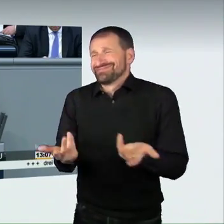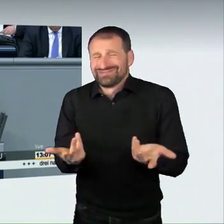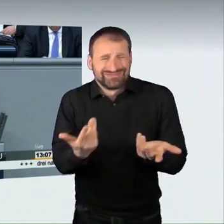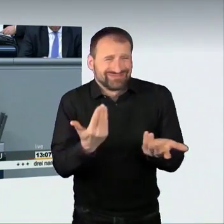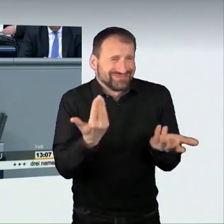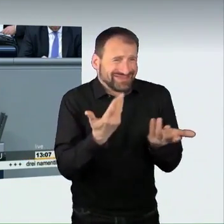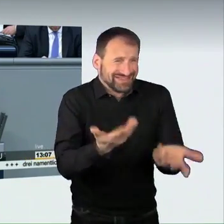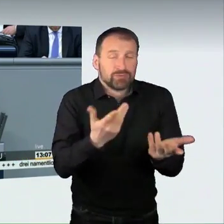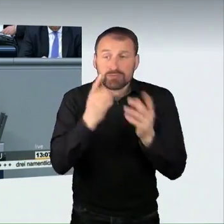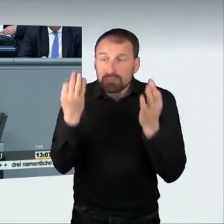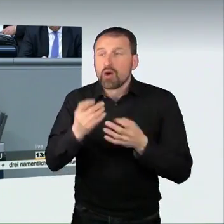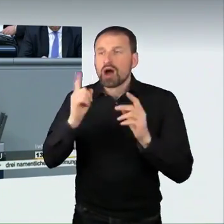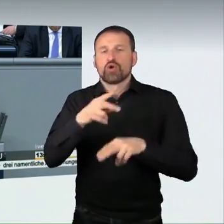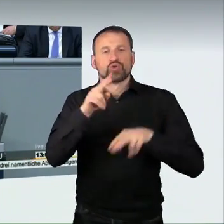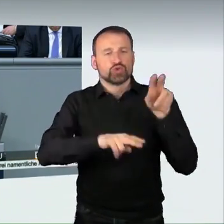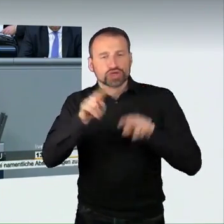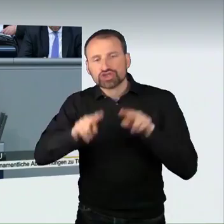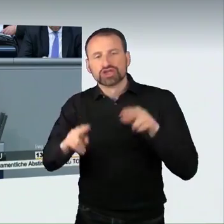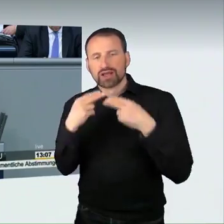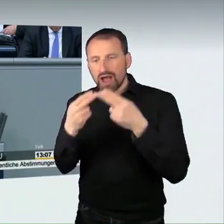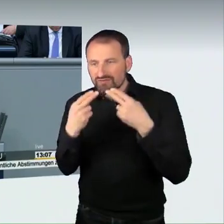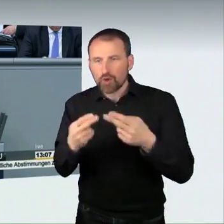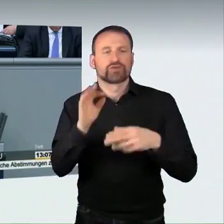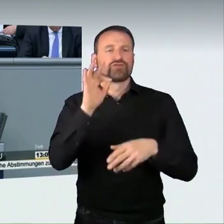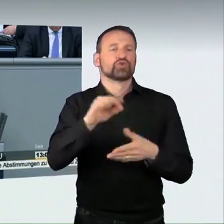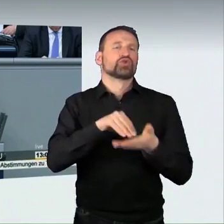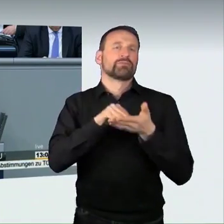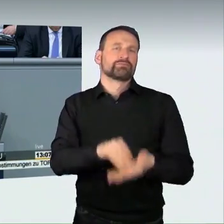zurück zu den entscheidenden Grundsätzen: Der Normalfall ist eben nicht